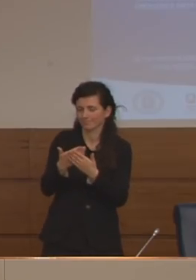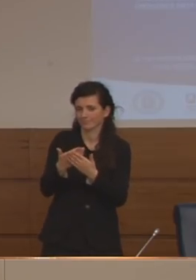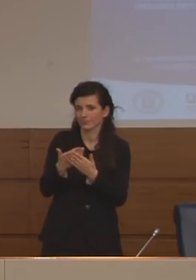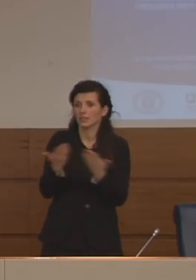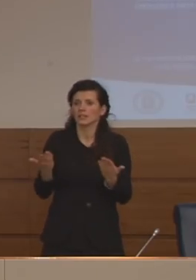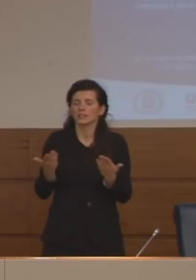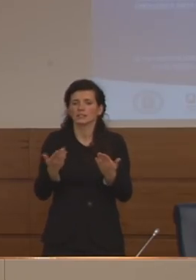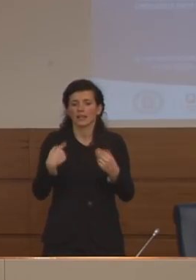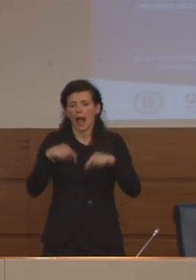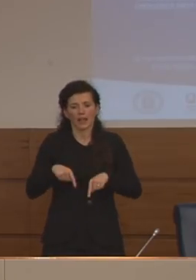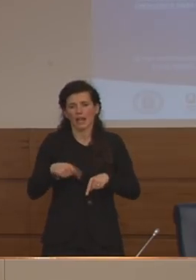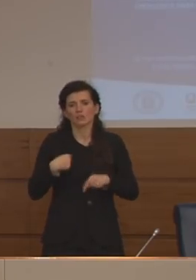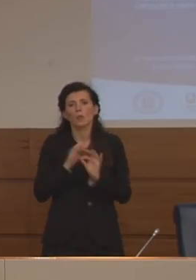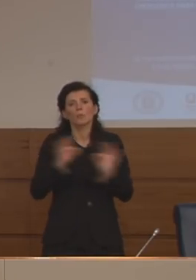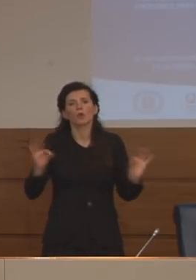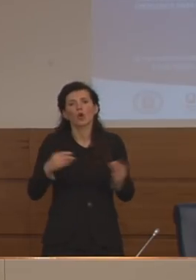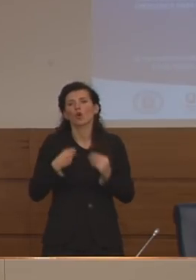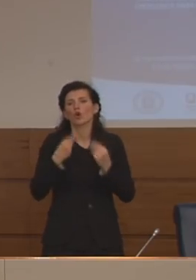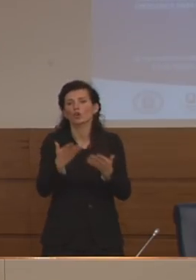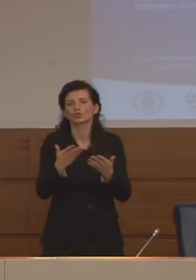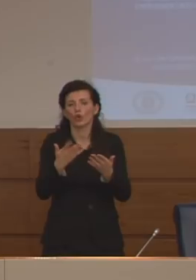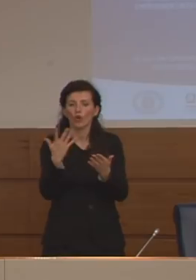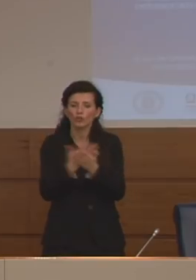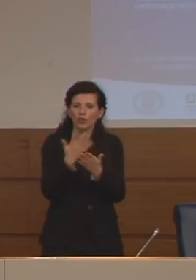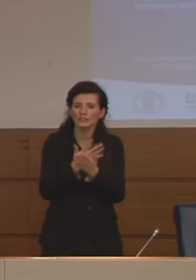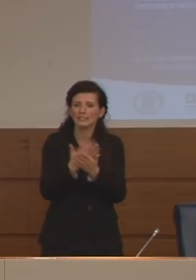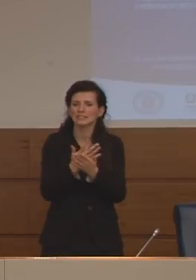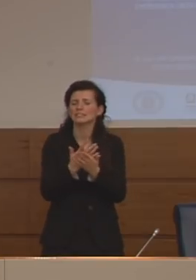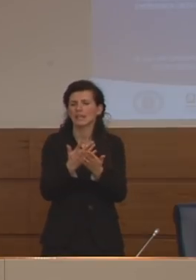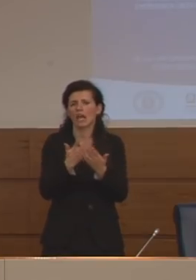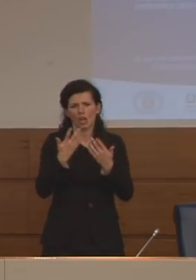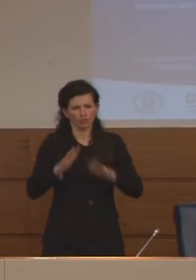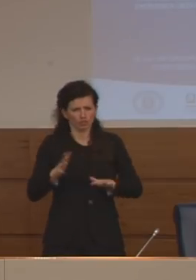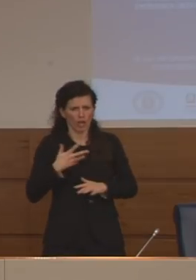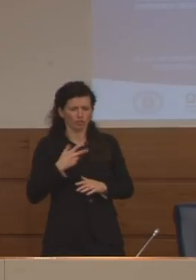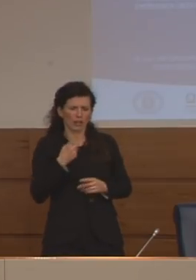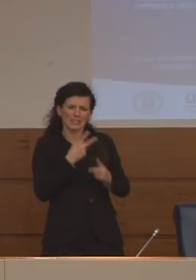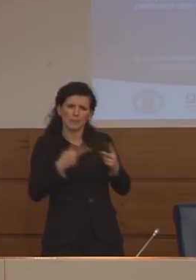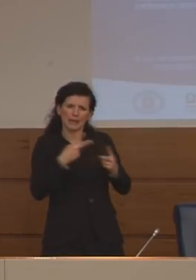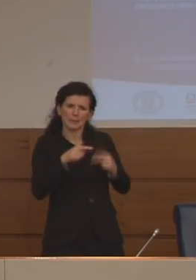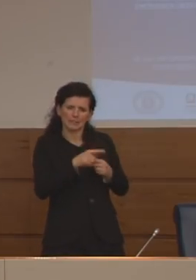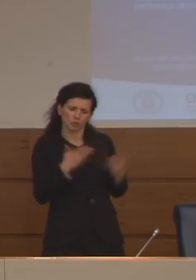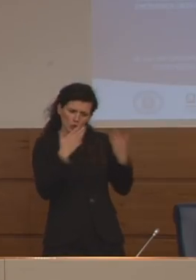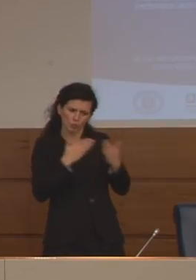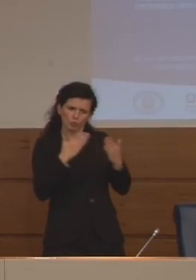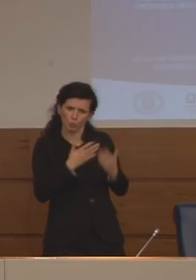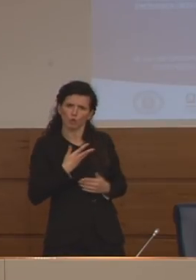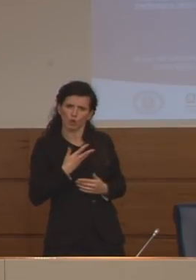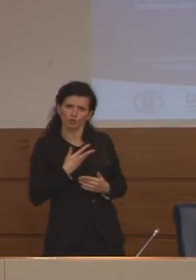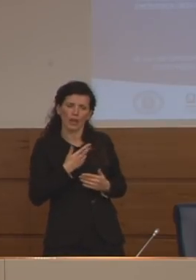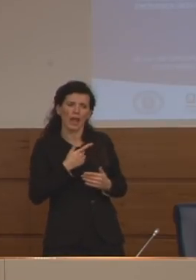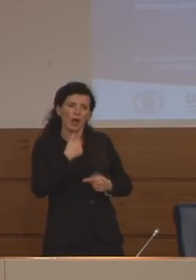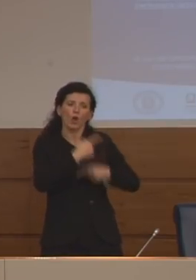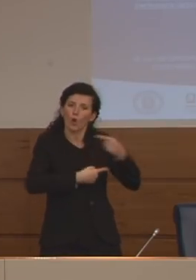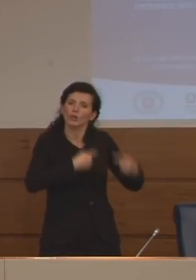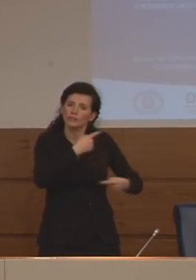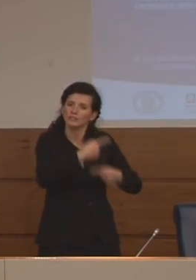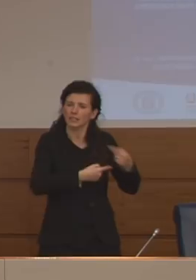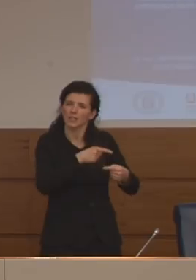notizie in più di quelle che già sappiamo, del numero di sperimentazioni, gli studi esaminati, quelli che sono in progress, in fase istruttoria, quelli che